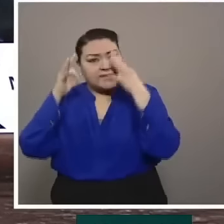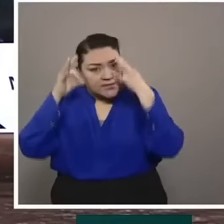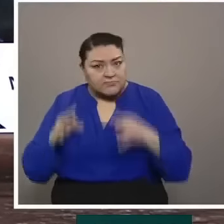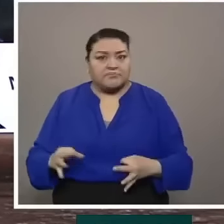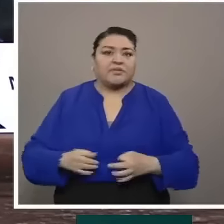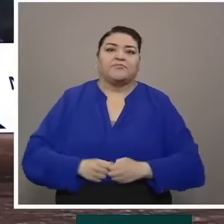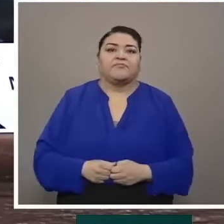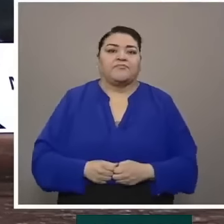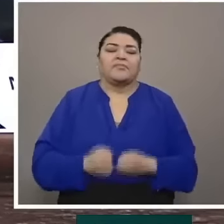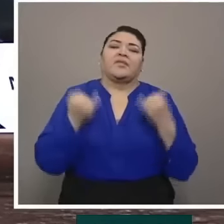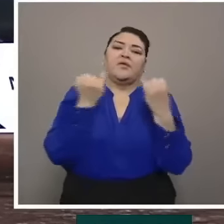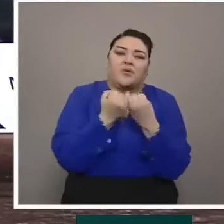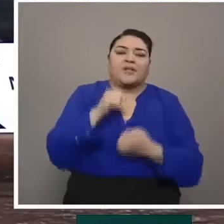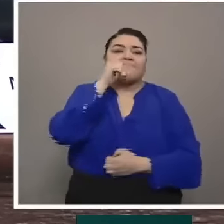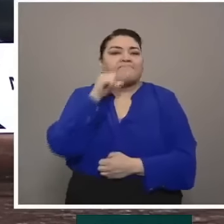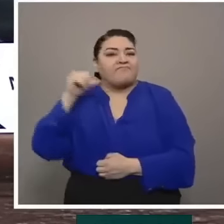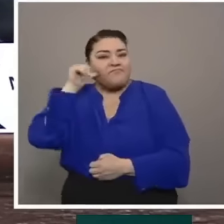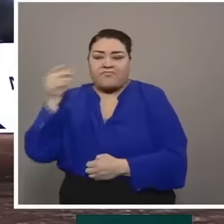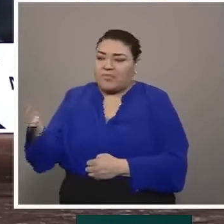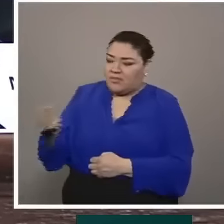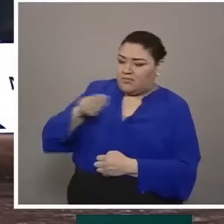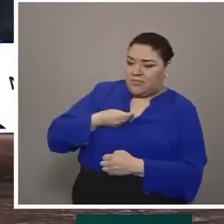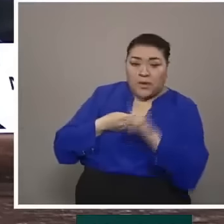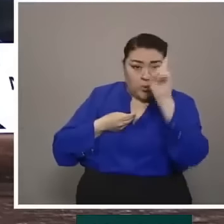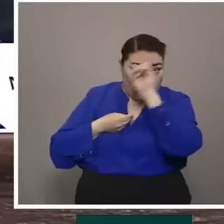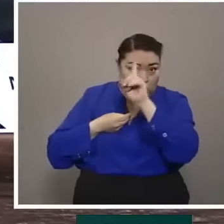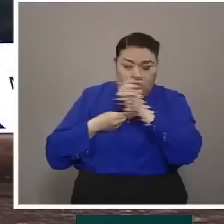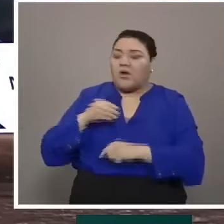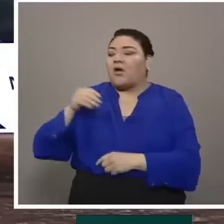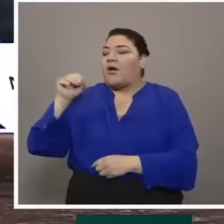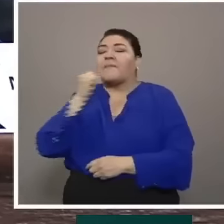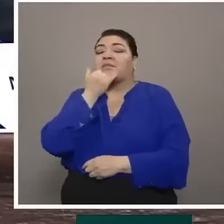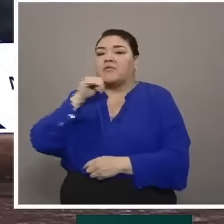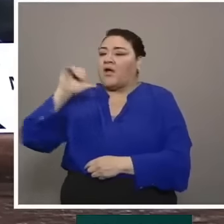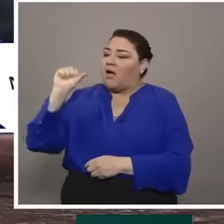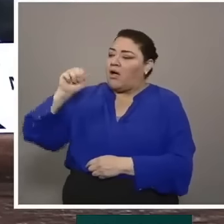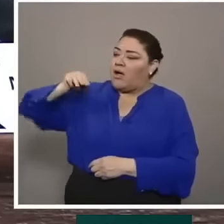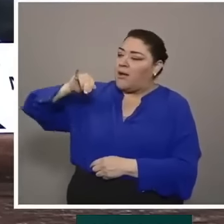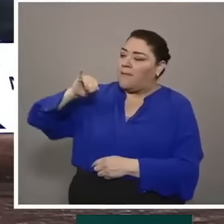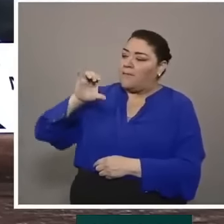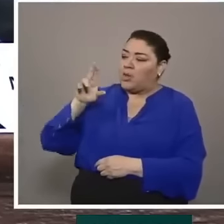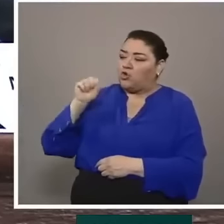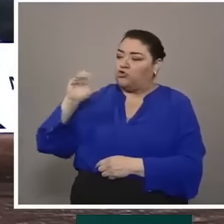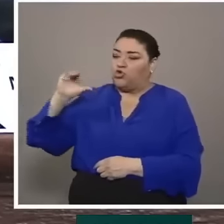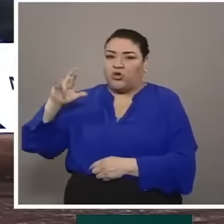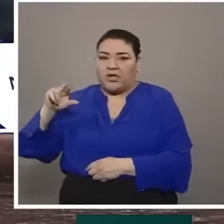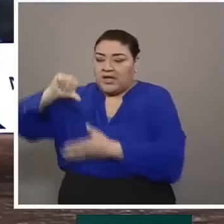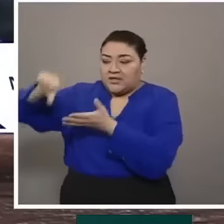el día de ayer se recibió una micuscuri presentado por el Centro de Derechos Humanos de la Montaña